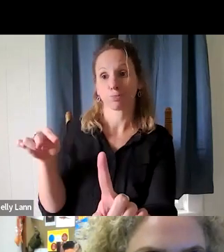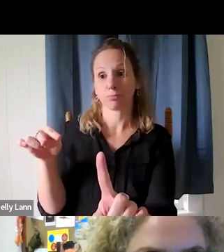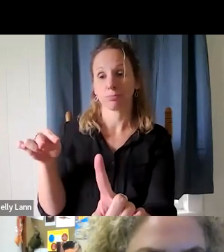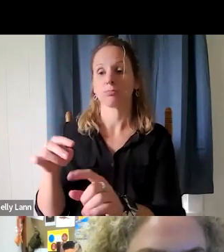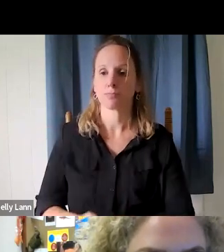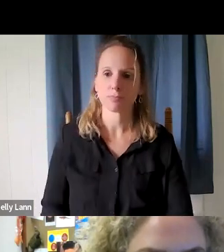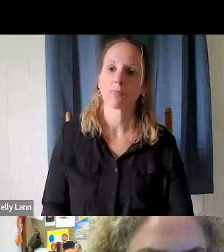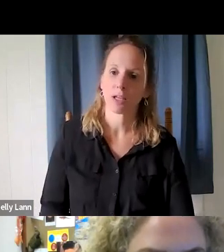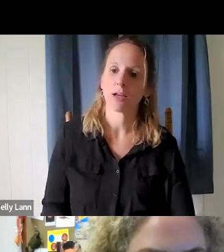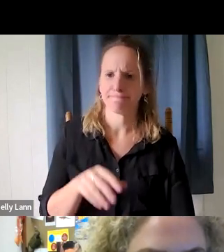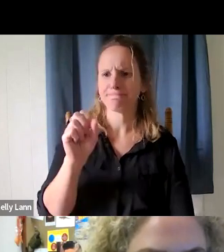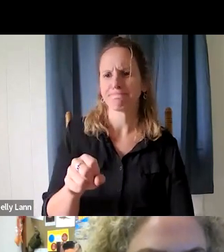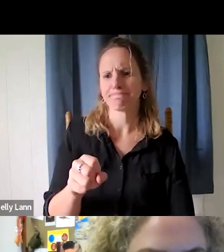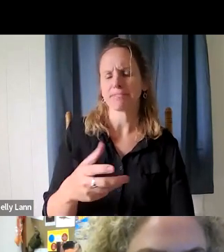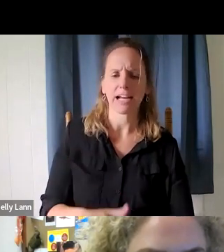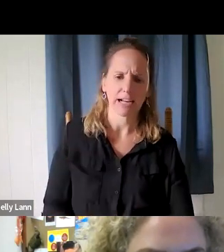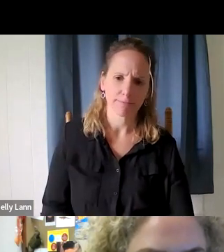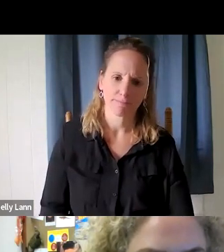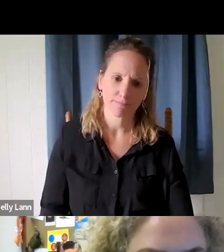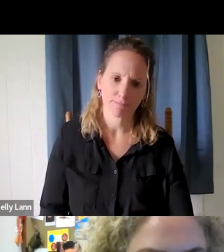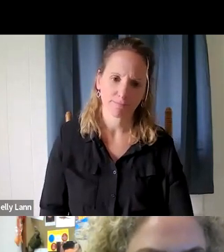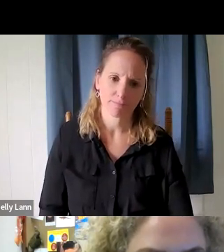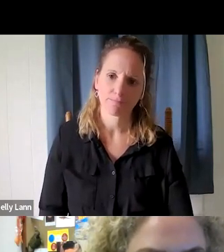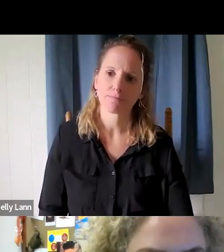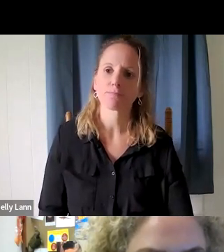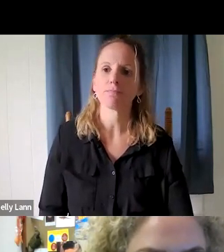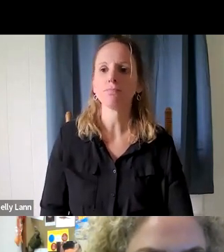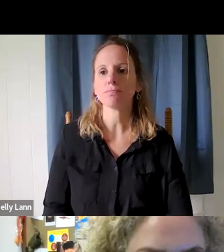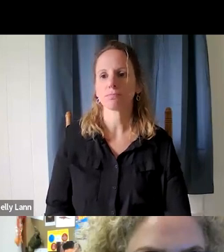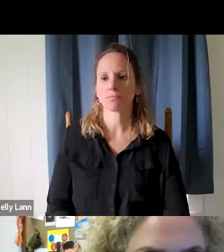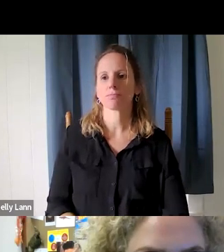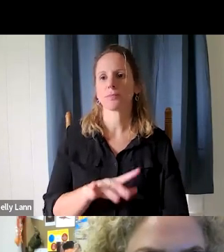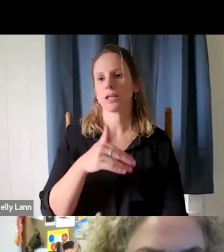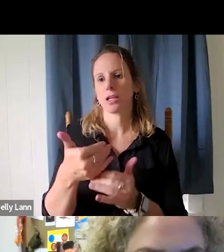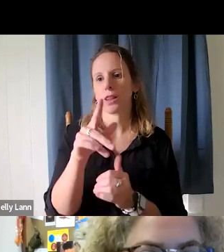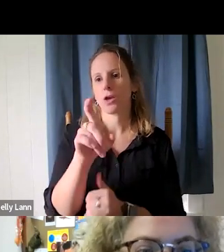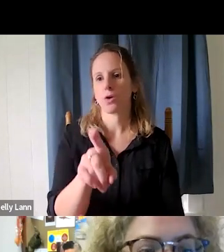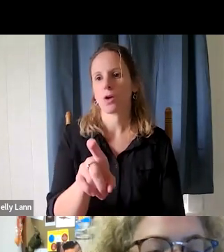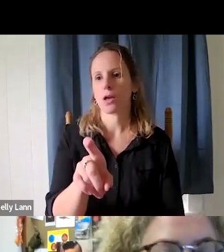Sí, exactamente. - Es un poco más difícil. De acuerdo, entonces esta pregunta surge generalmente con los MSR,